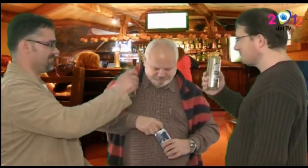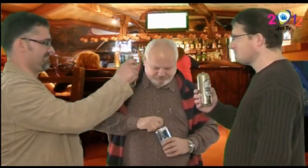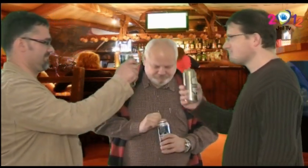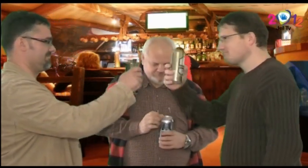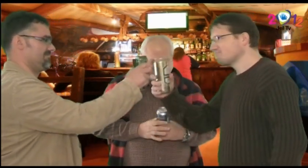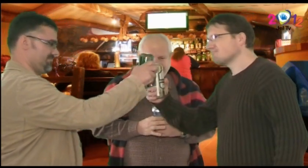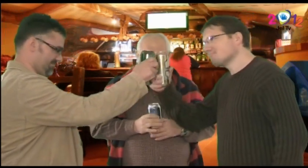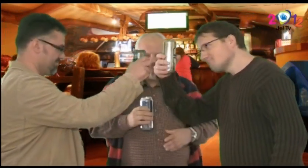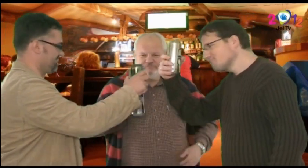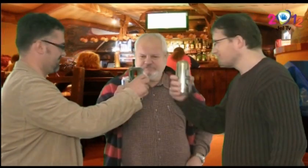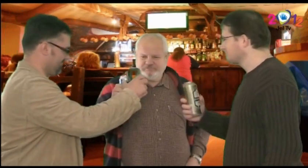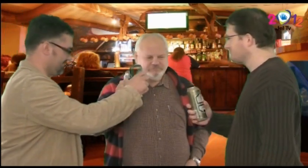Egészségetekre!